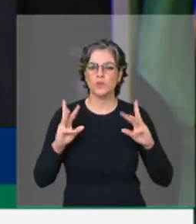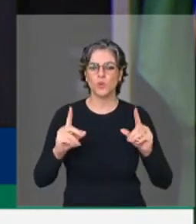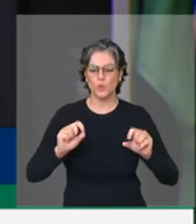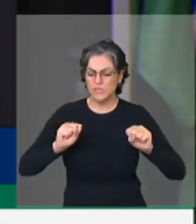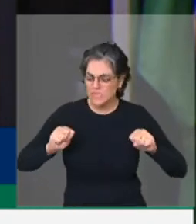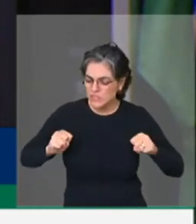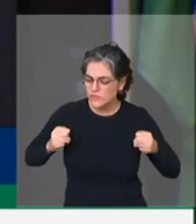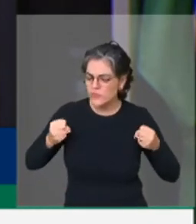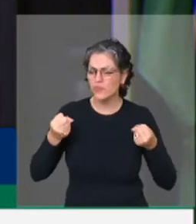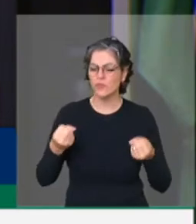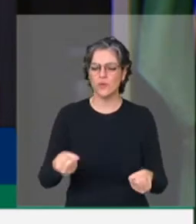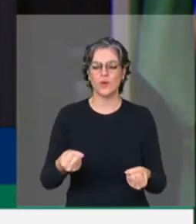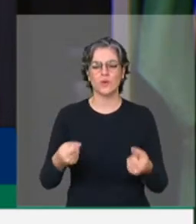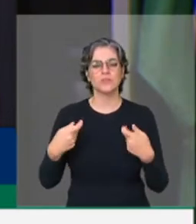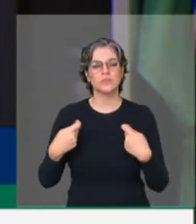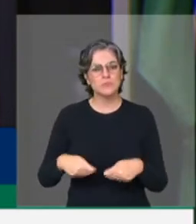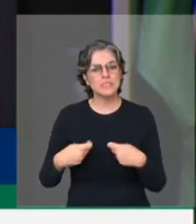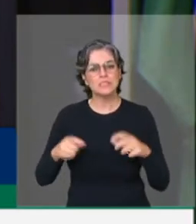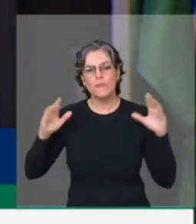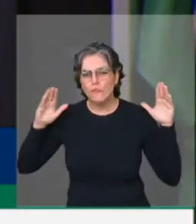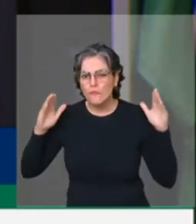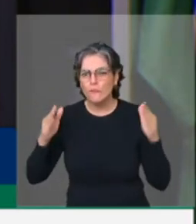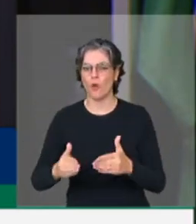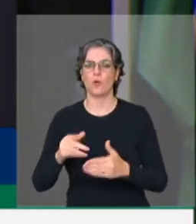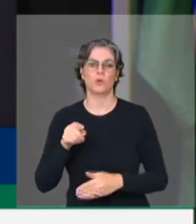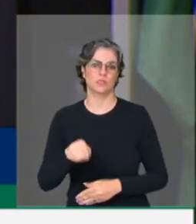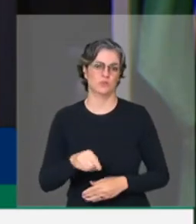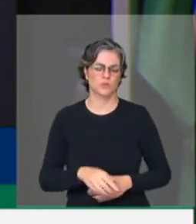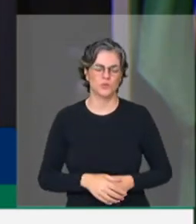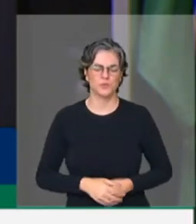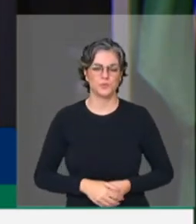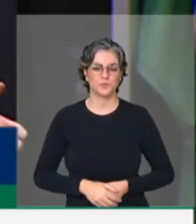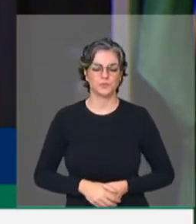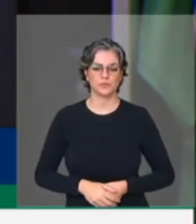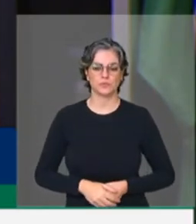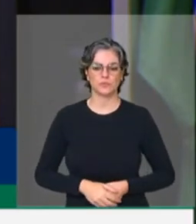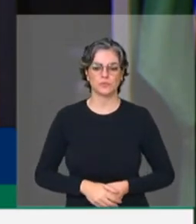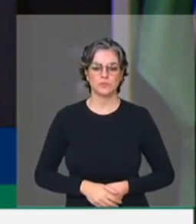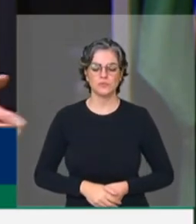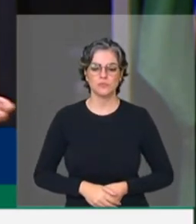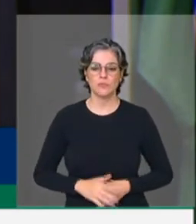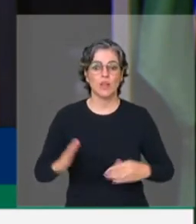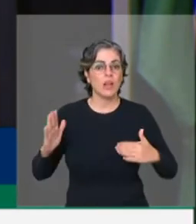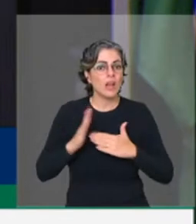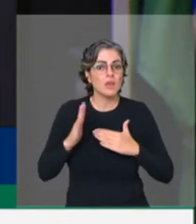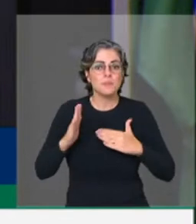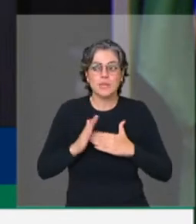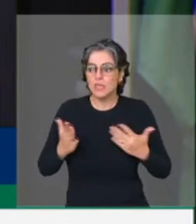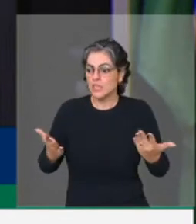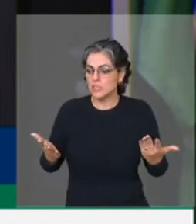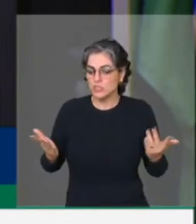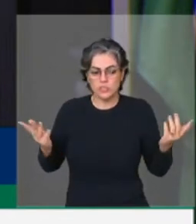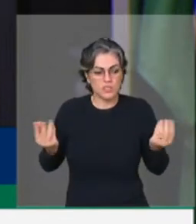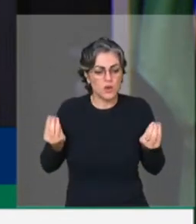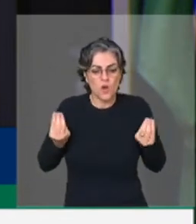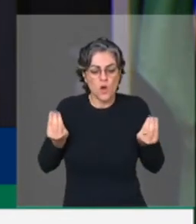VACINAR E VACINAR. E TODOS OS NOSSOS ESFORÇOS DEVEM SER NESSE SENTIDO. NÓS TEMOS LIMITE DE ATUAÇÃO NO DEVER DE VACINAR. PORQUE A